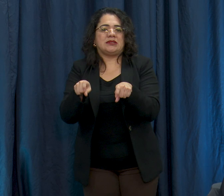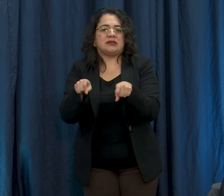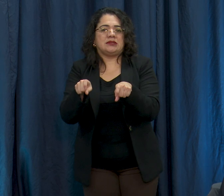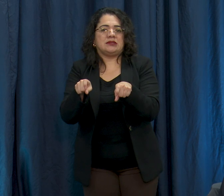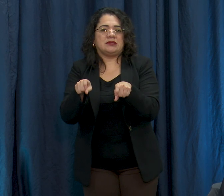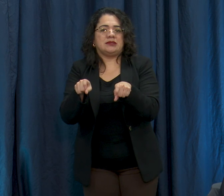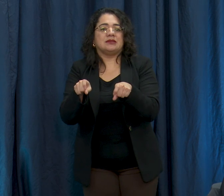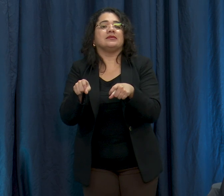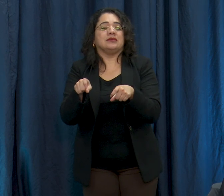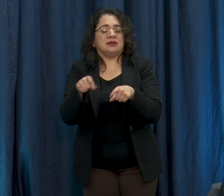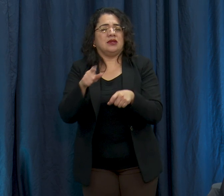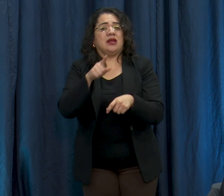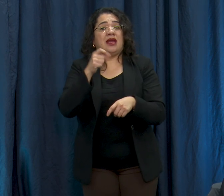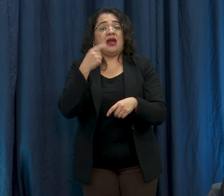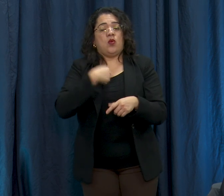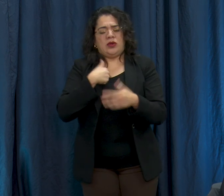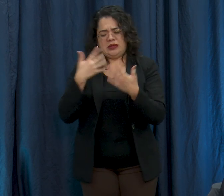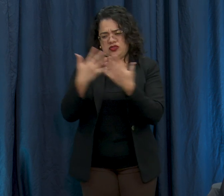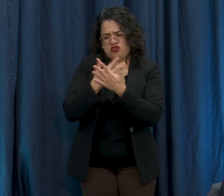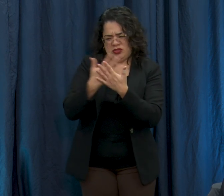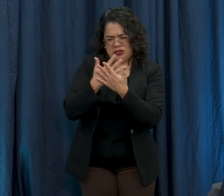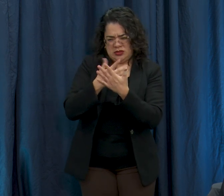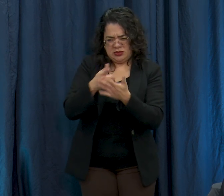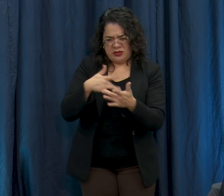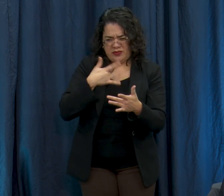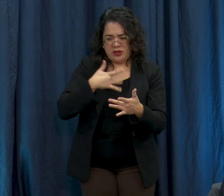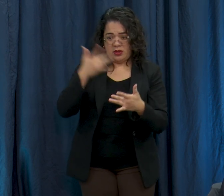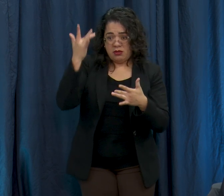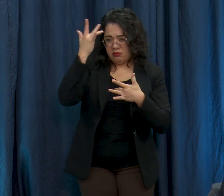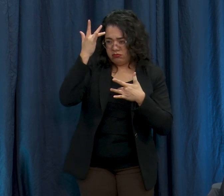personas sin tome attica's a las que tienen problemas de salud sub scientist